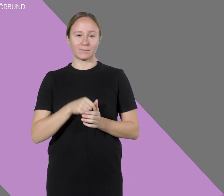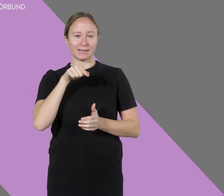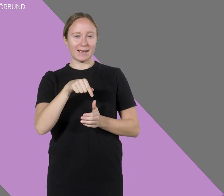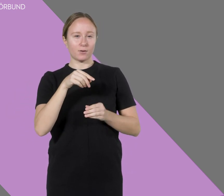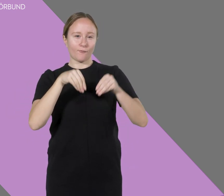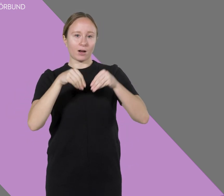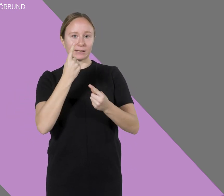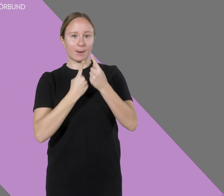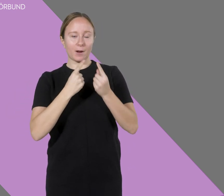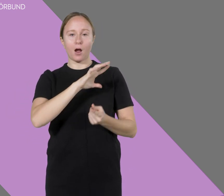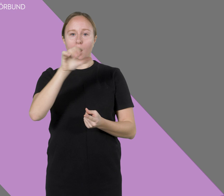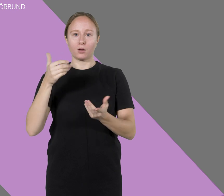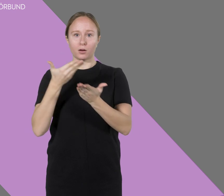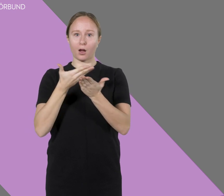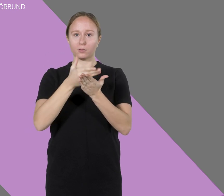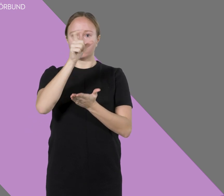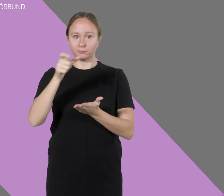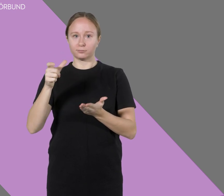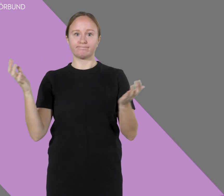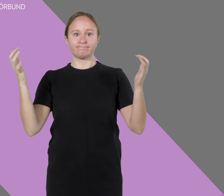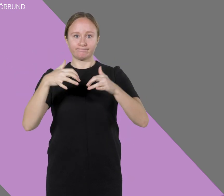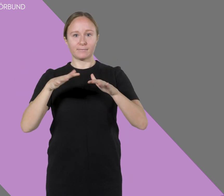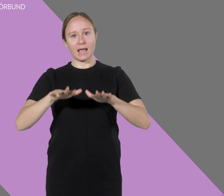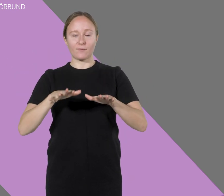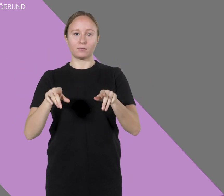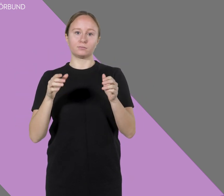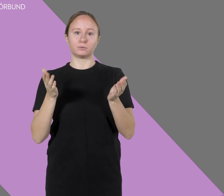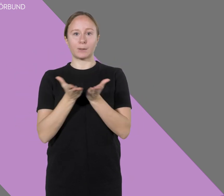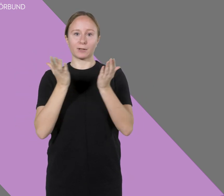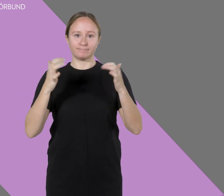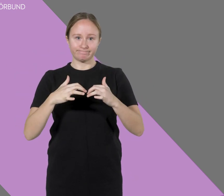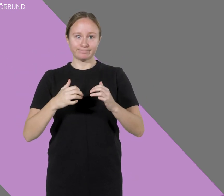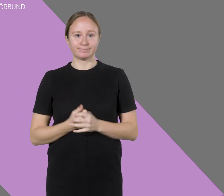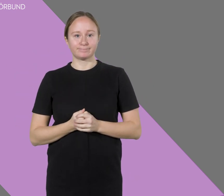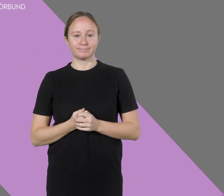I denna valdebatt är alla kandidater första gången närvarande på samma plats.